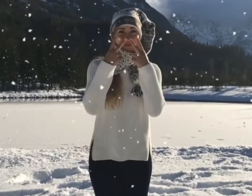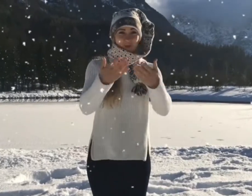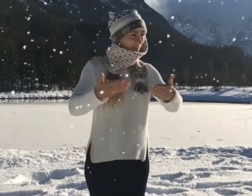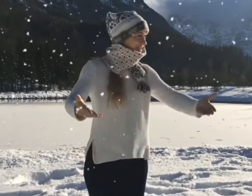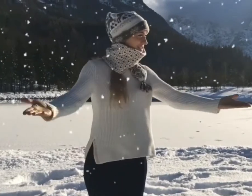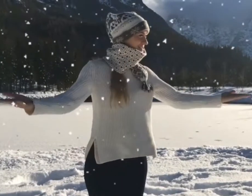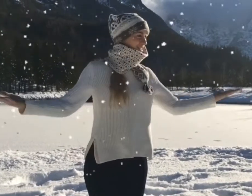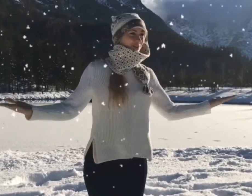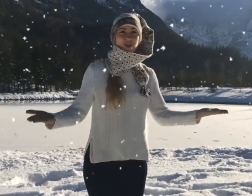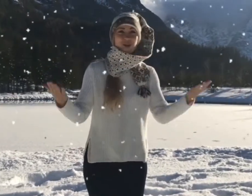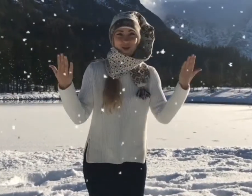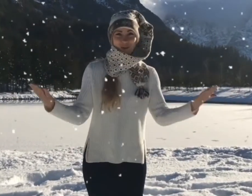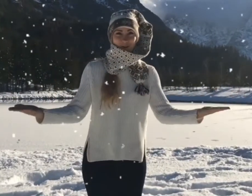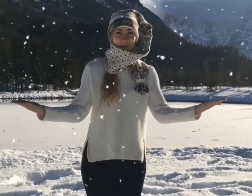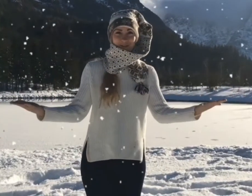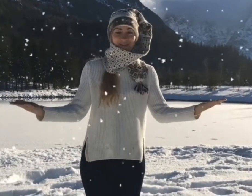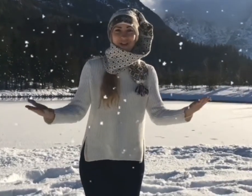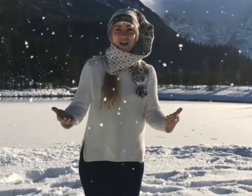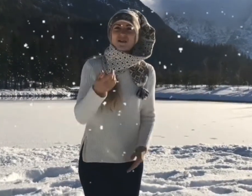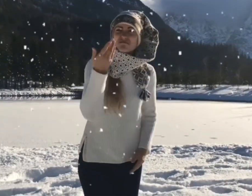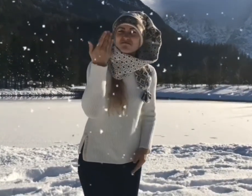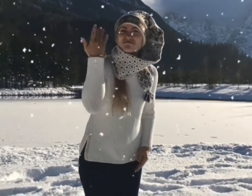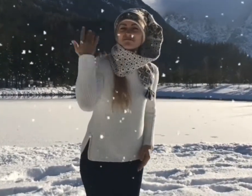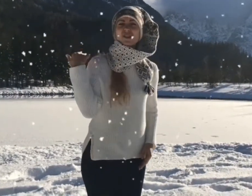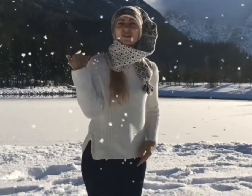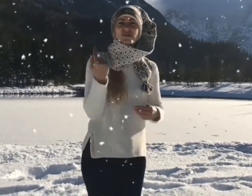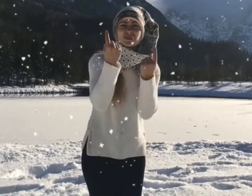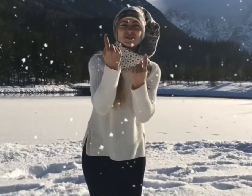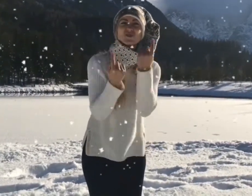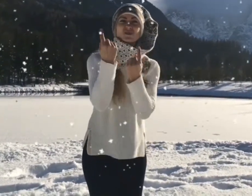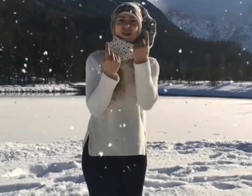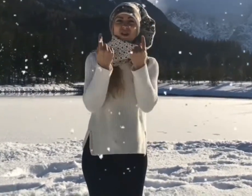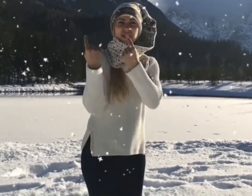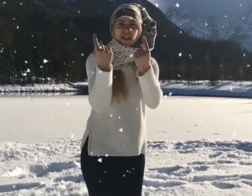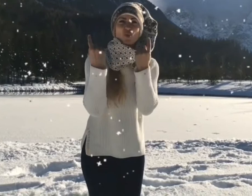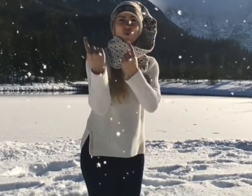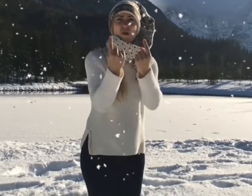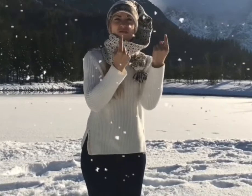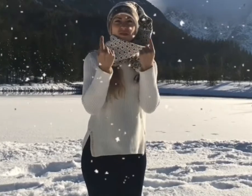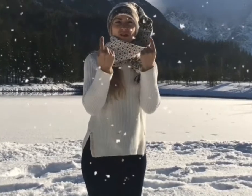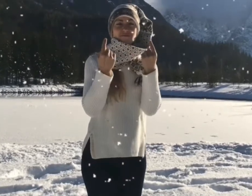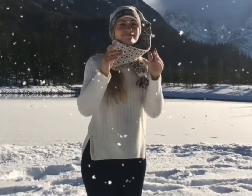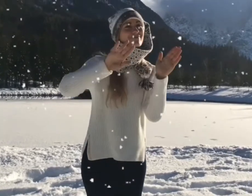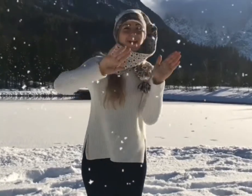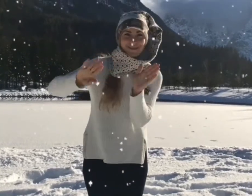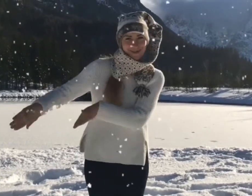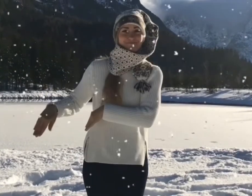Poglejte. To sem želela. Kar se je do sedaj dogajalo, pustimo za sabo.